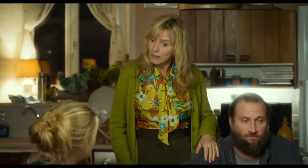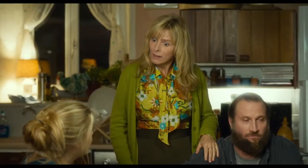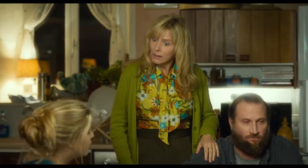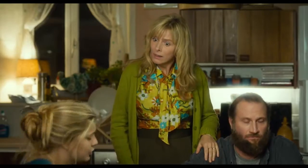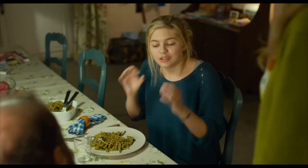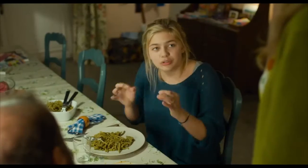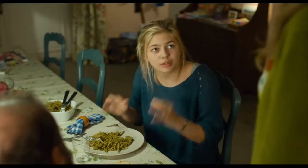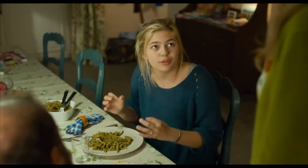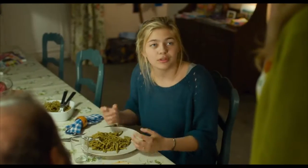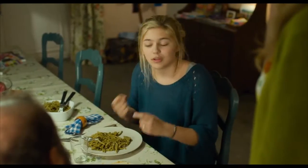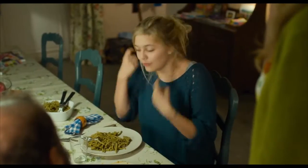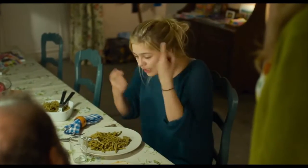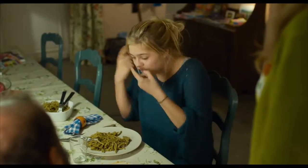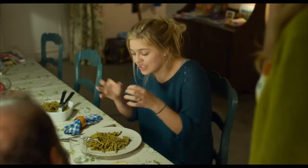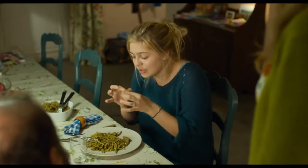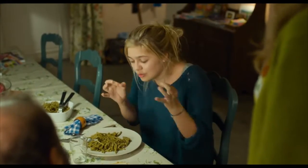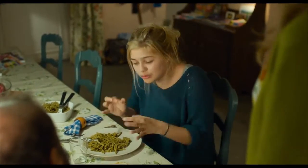Genau das ist der Punkt. Wir müssen eine andere Lösung finden.